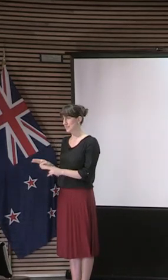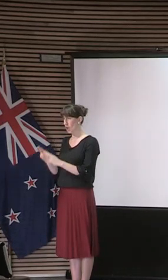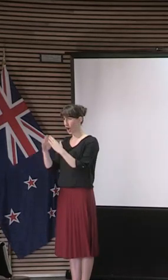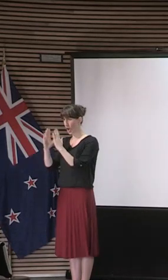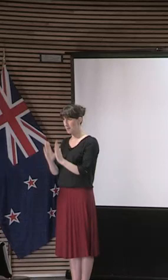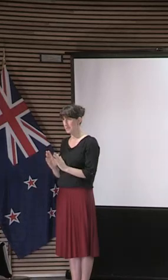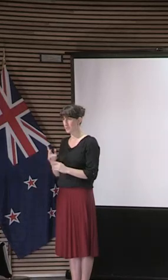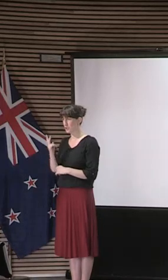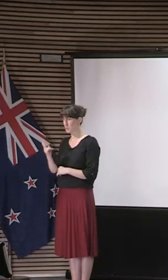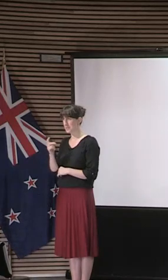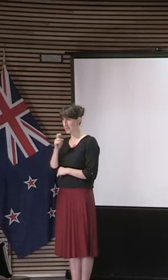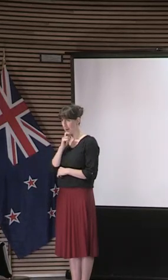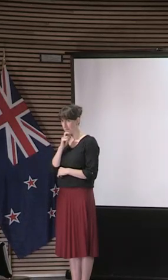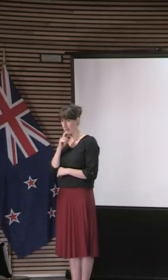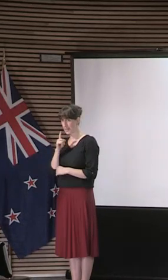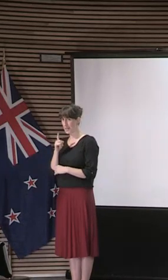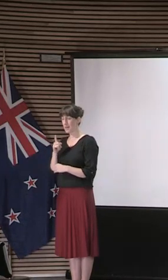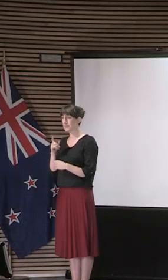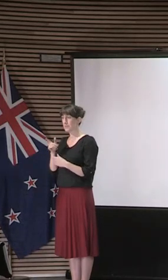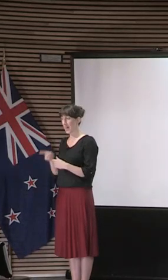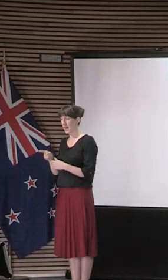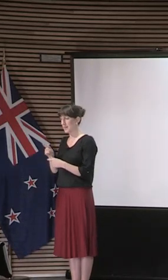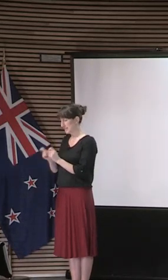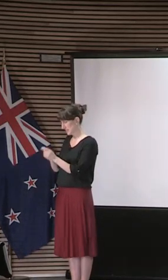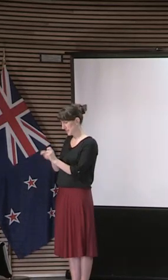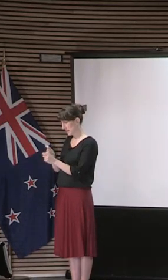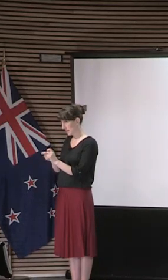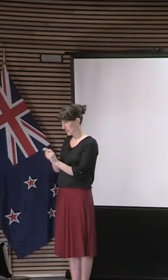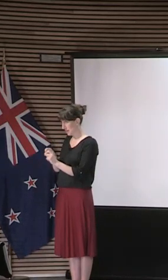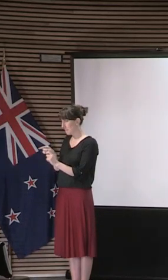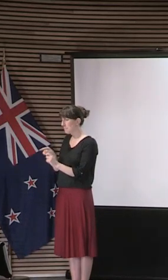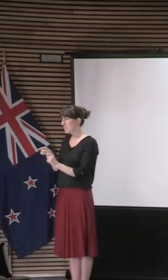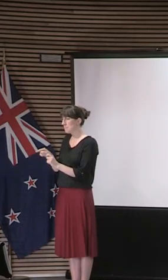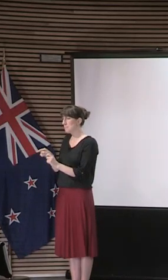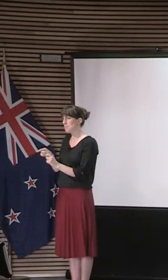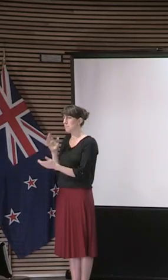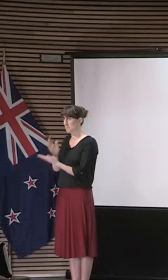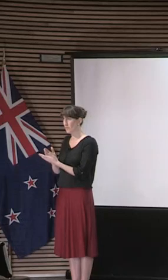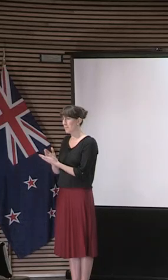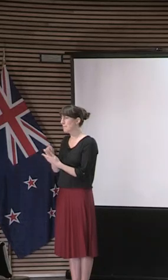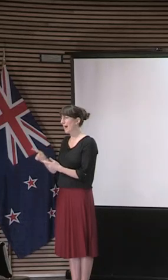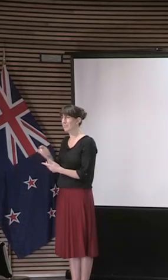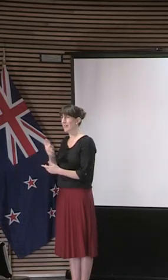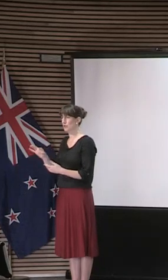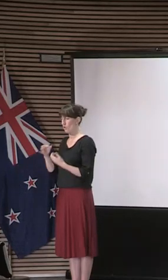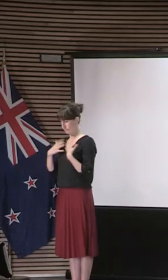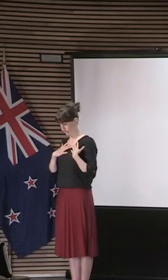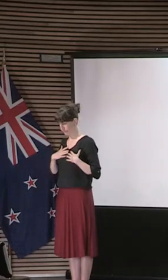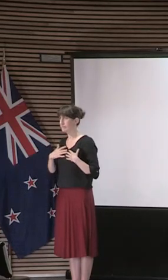era i tukatukahia, kaore he mea pai, engari ka whakapumautia e tatou. KAUPAPA: Kua paahitia ano